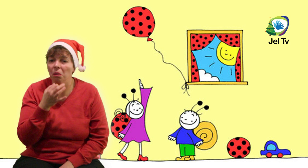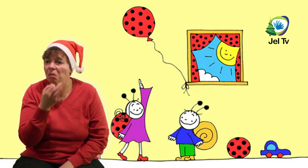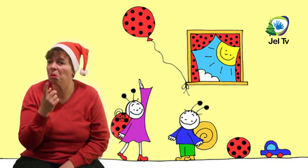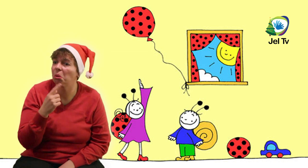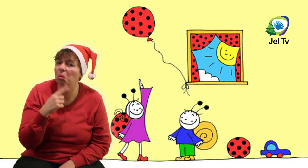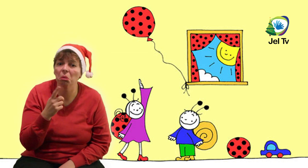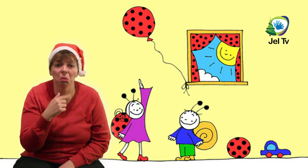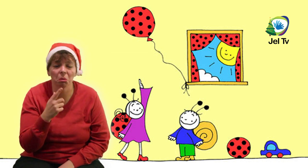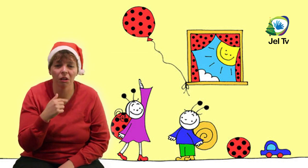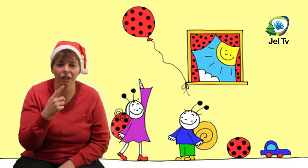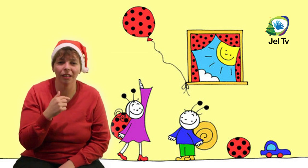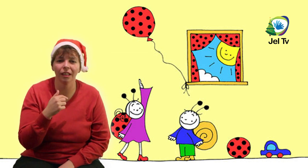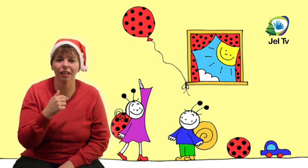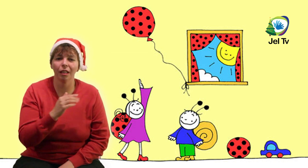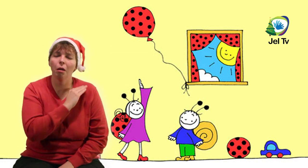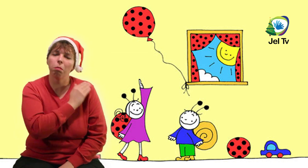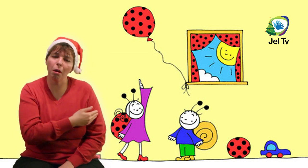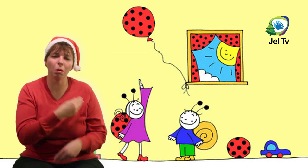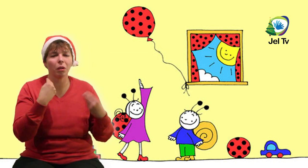Micsoda?- kérdezte kíváncsian Bogyó.